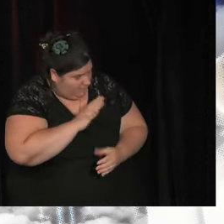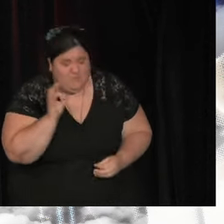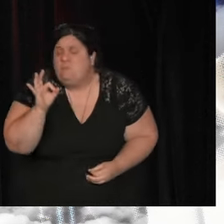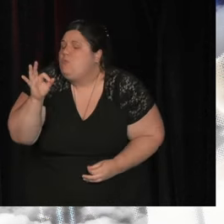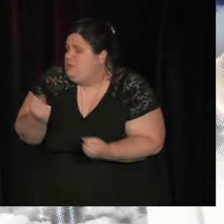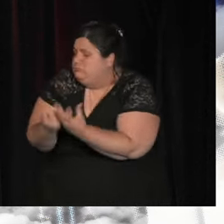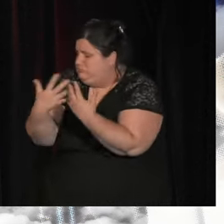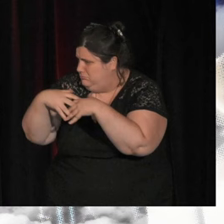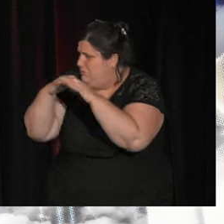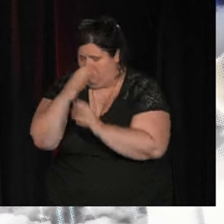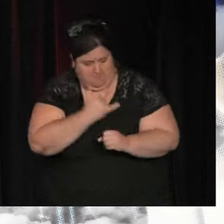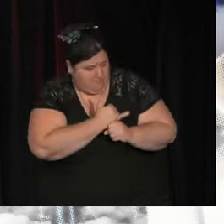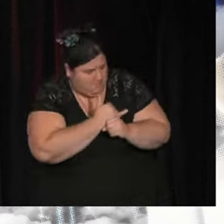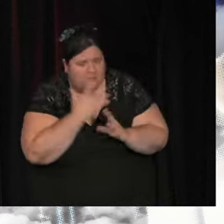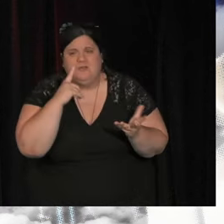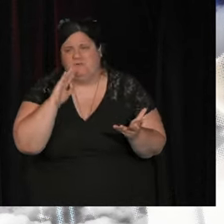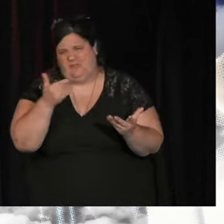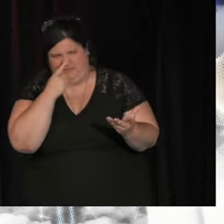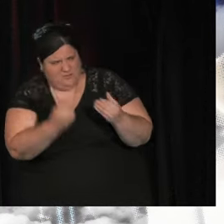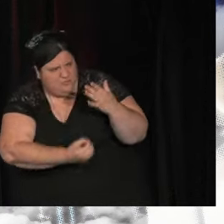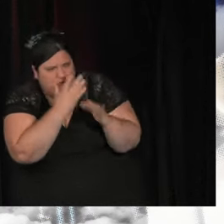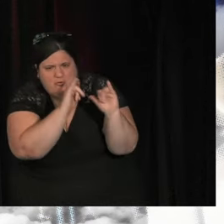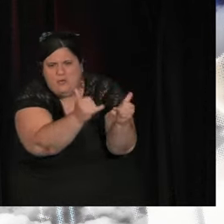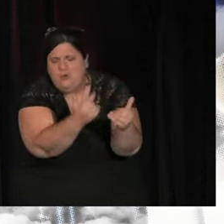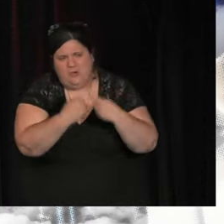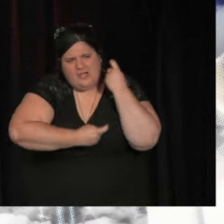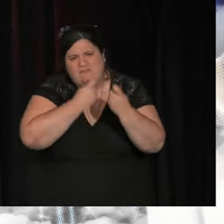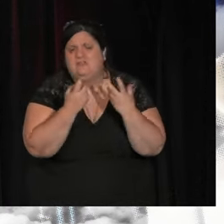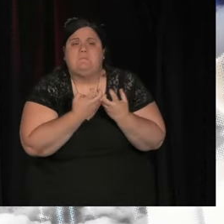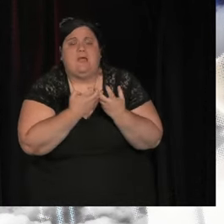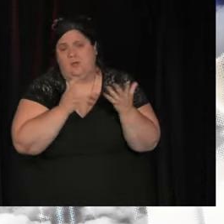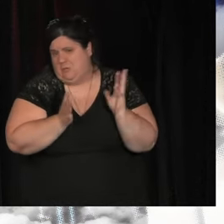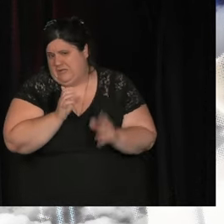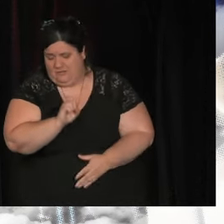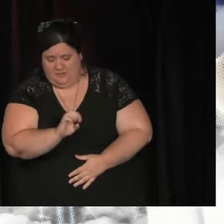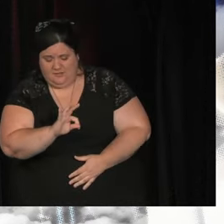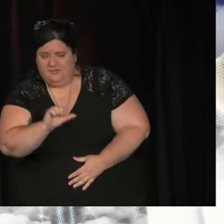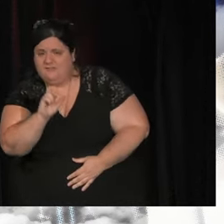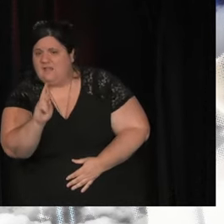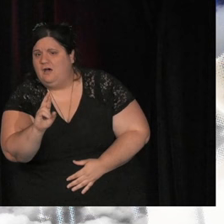Et le projet Titan, c'était est-ce que c'était le MMO StarCraft. Il y avait StarCraft : Ghost, qui avait été déjà annulé, qui était censé être un jeu de tir aussi, donc on se disait :